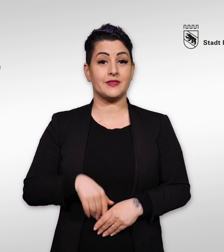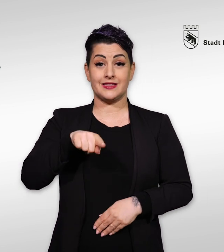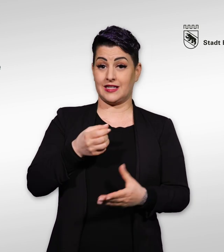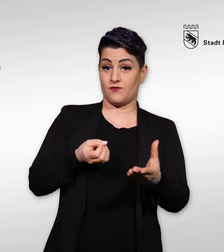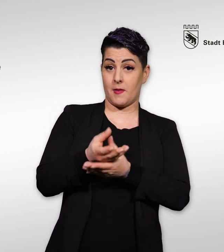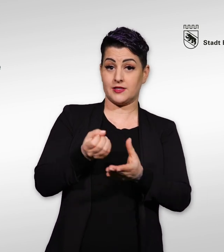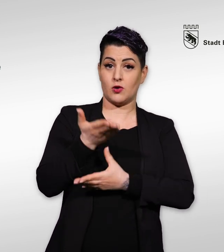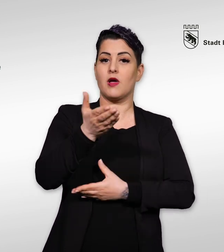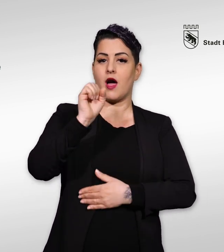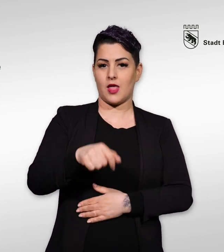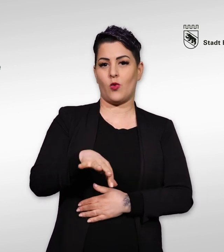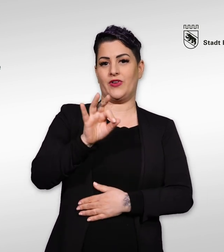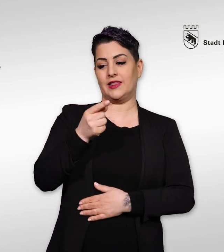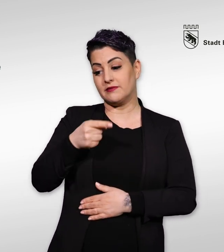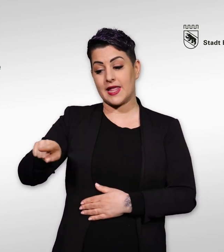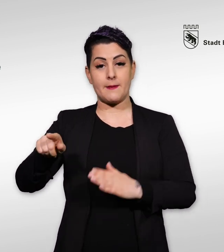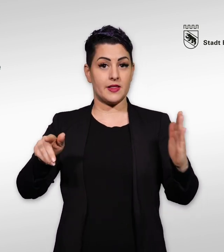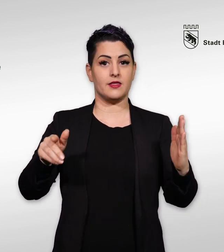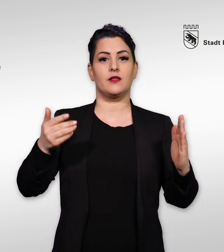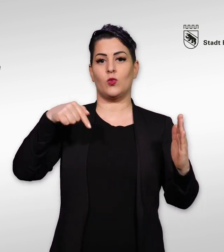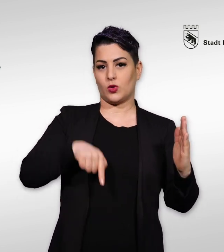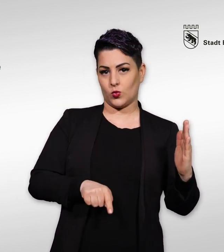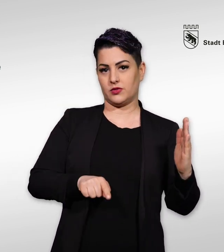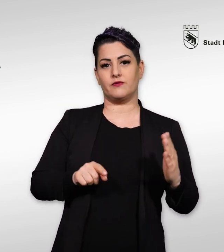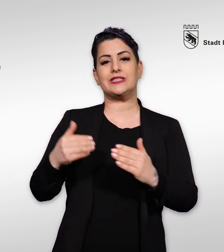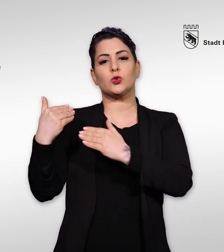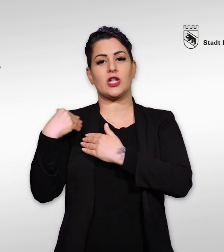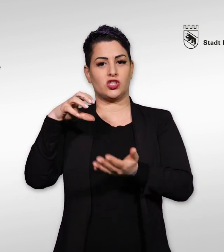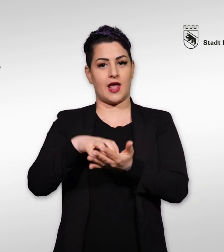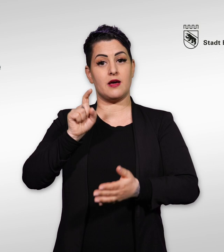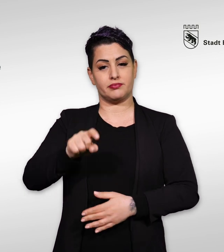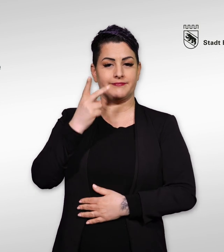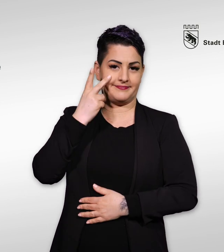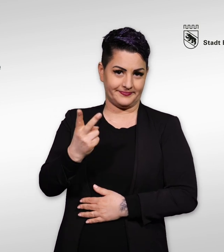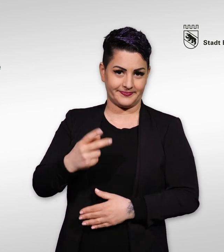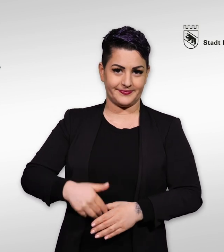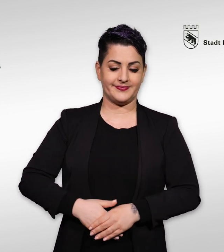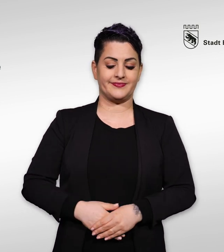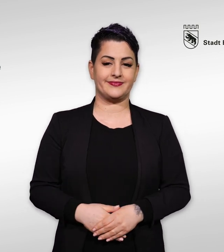Sie finden diese Informationen in der Box «Zuständige Stelle» neben oder unter diesen Videos.